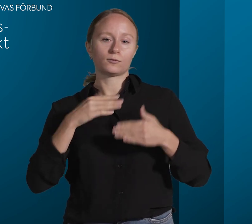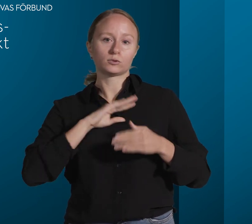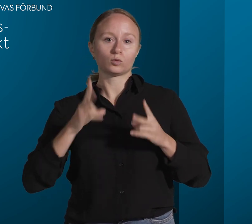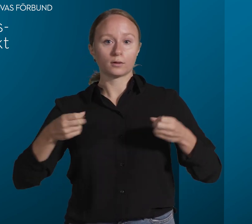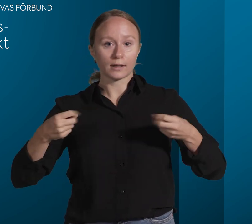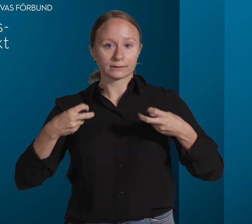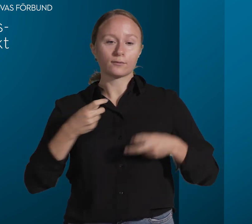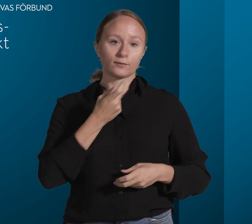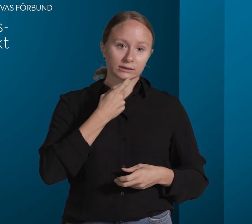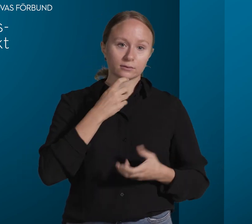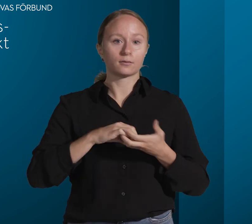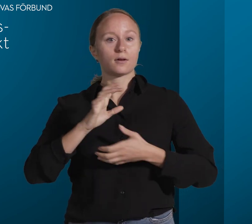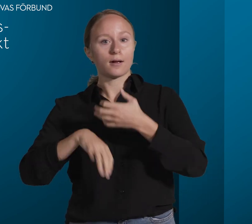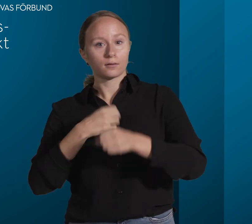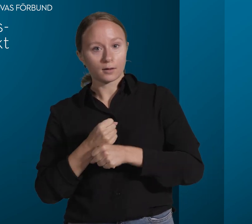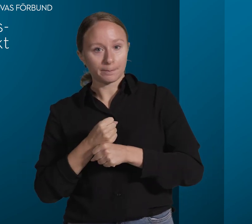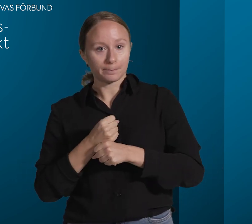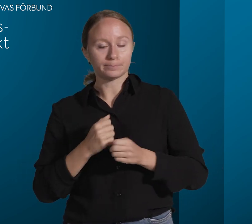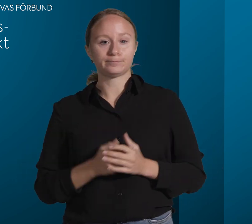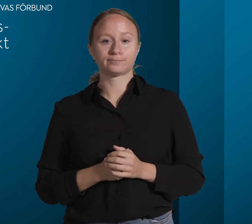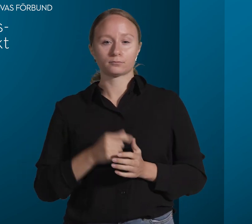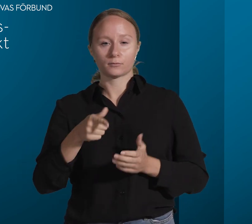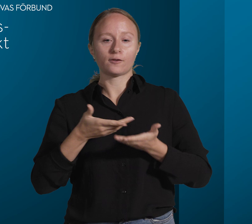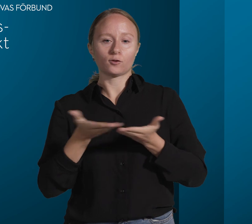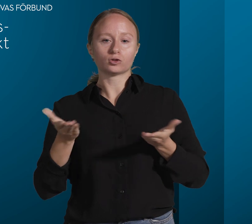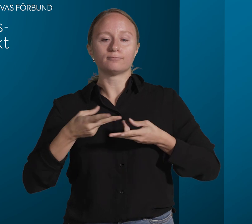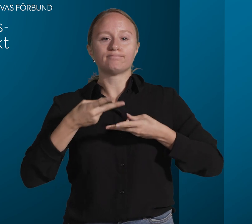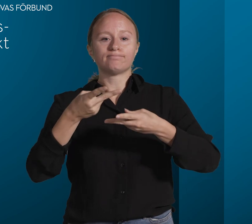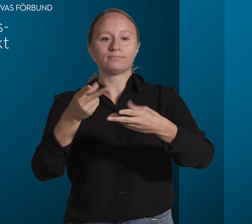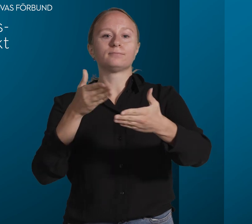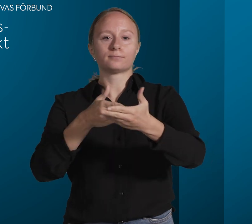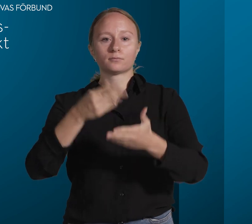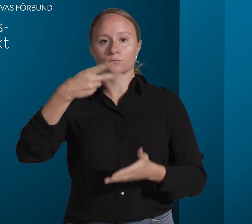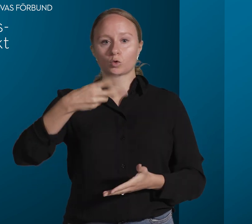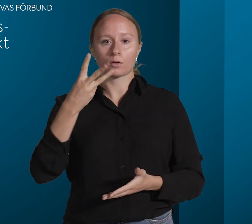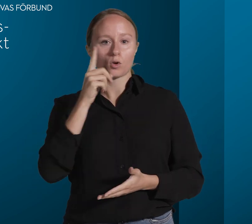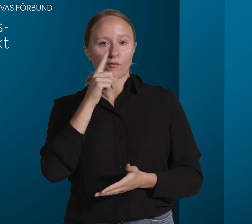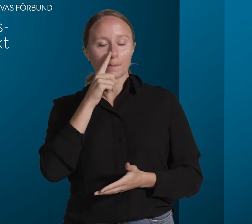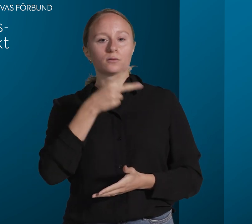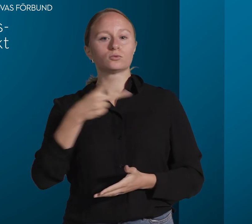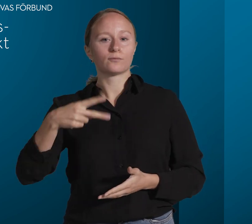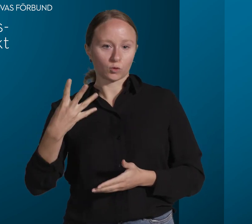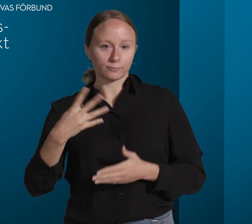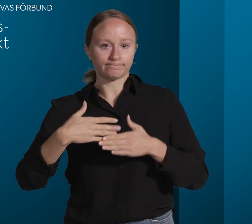samt textning på finska och engelska. Spelperioden pågår till den 23 november 2024, -